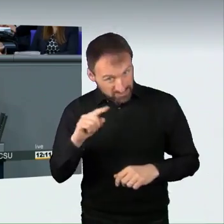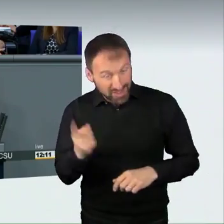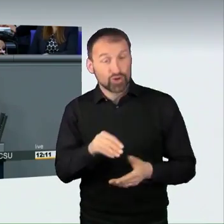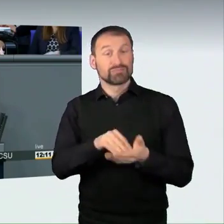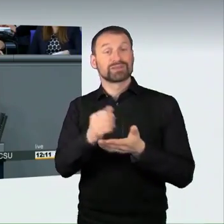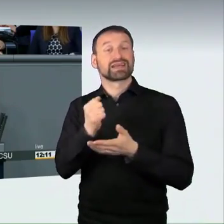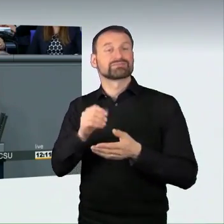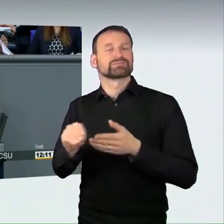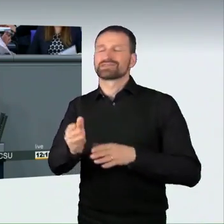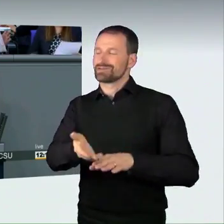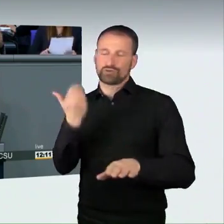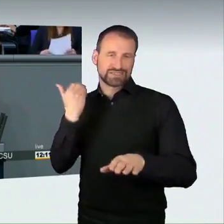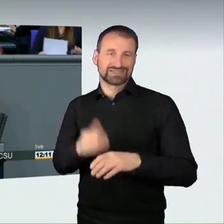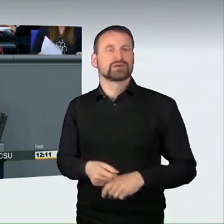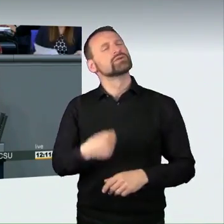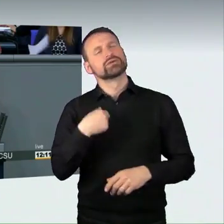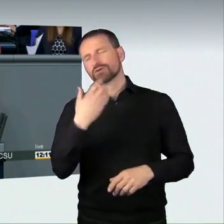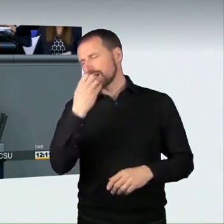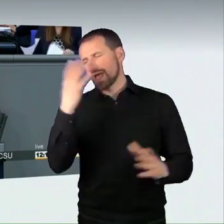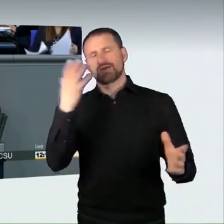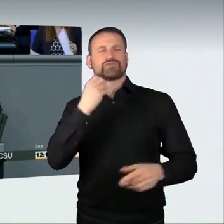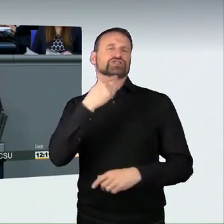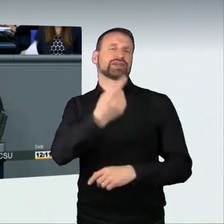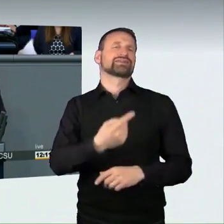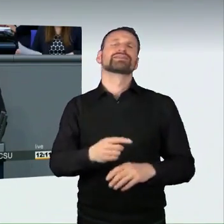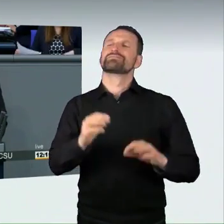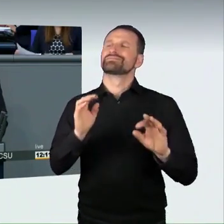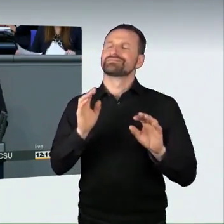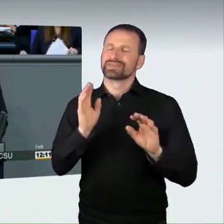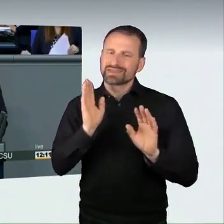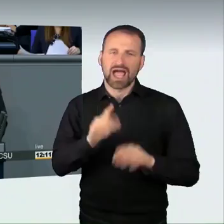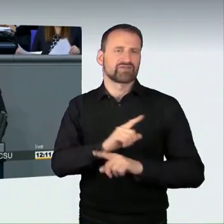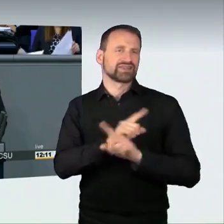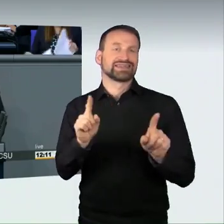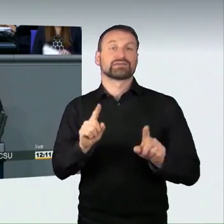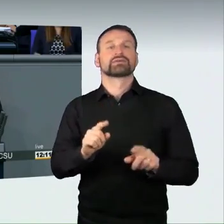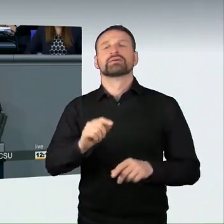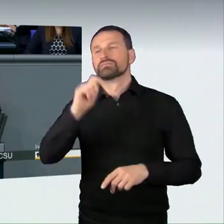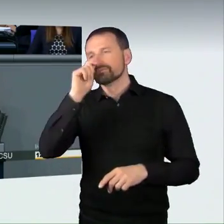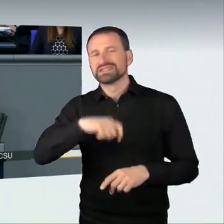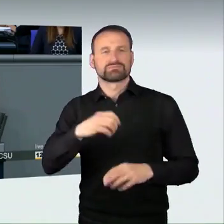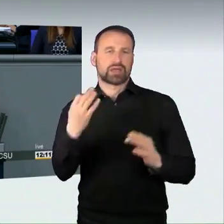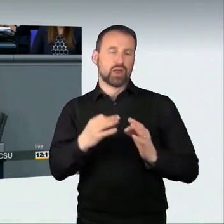eines ganz klar sagen: Natürlich soll es hier keinen Missbrauch geben. Da sind wir völlig klar, auch als Union. Es darf nicht sein,